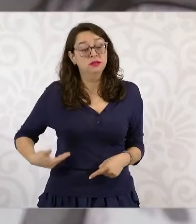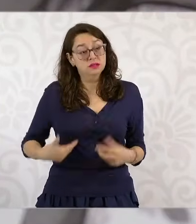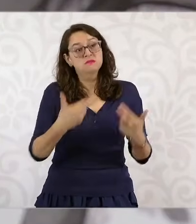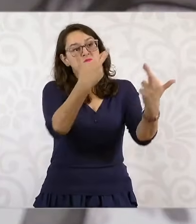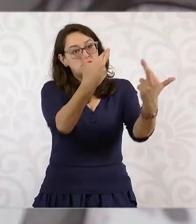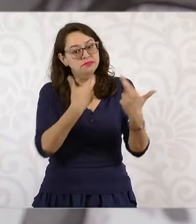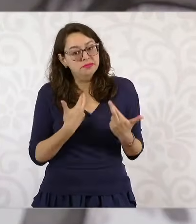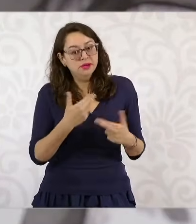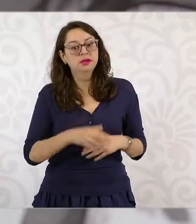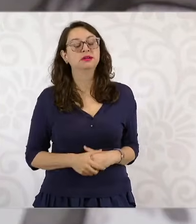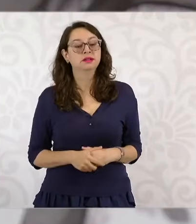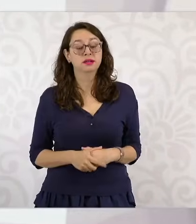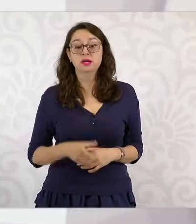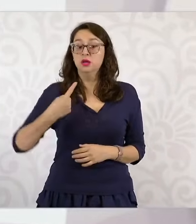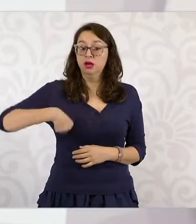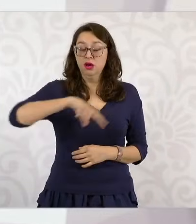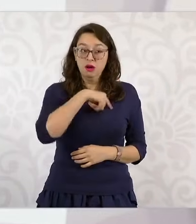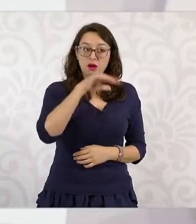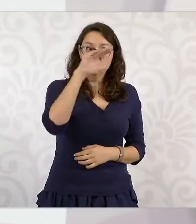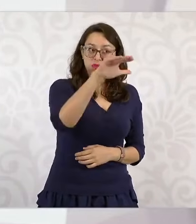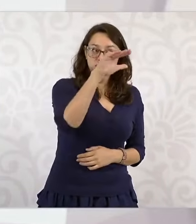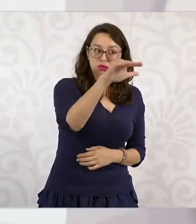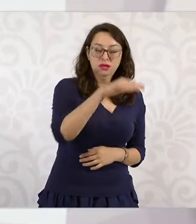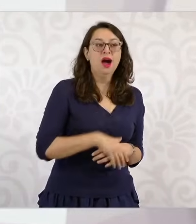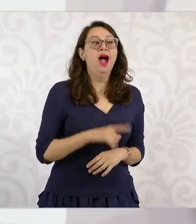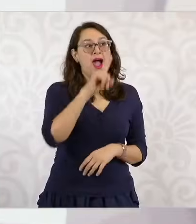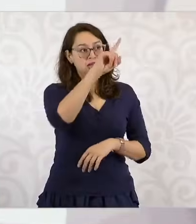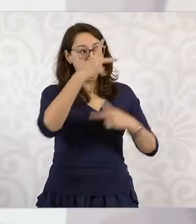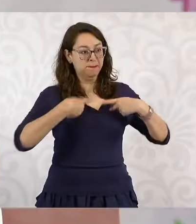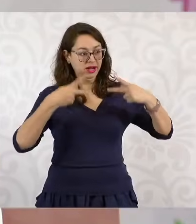¿Qué le demandamos siempre a él? Pues que los mexicanos que viven allá sean también